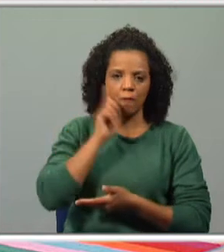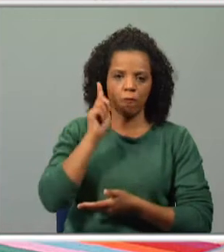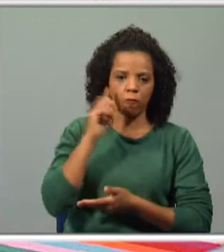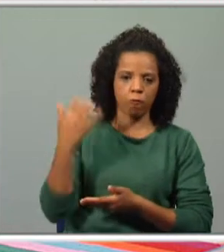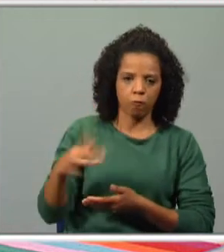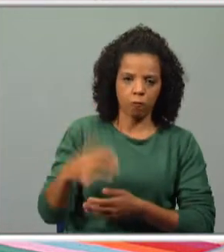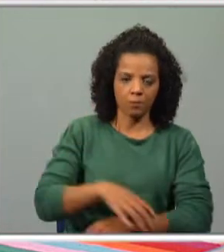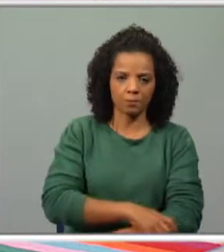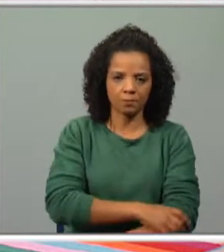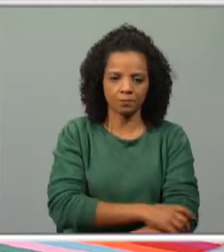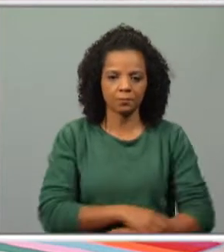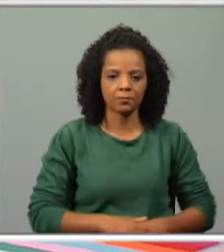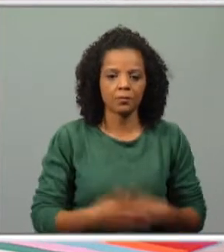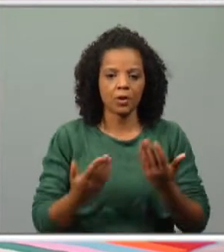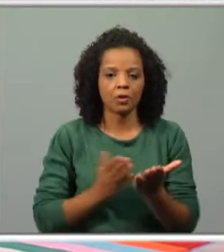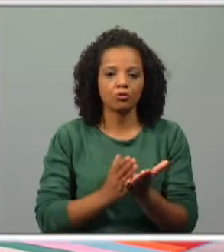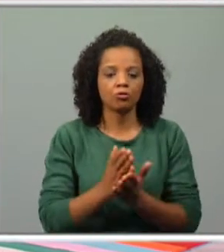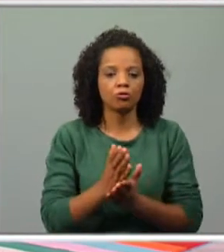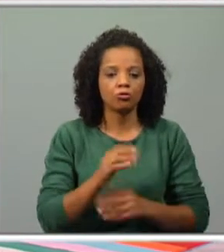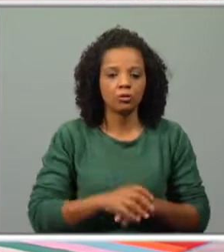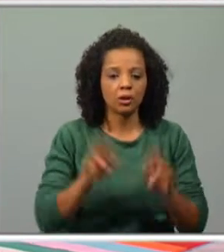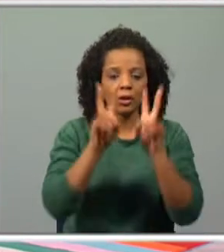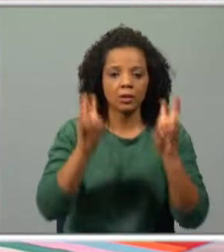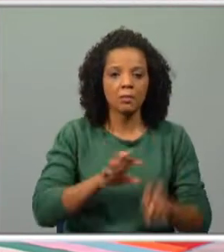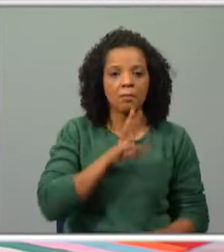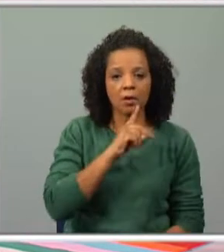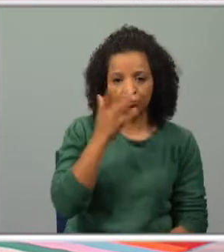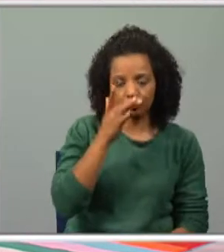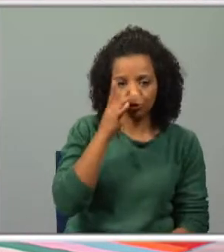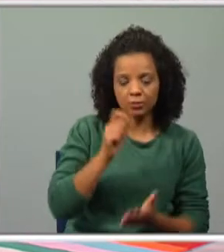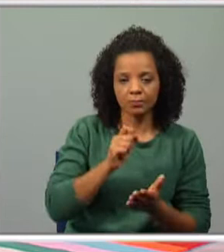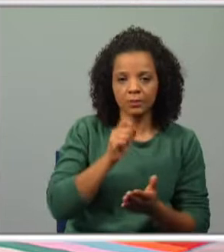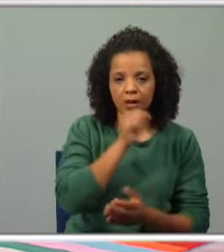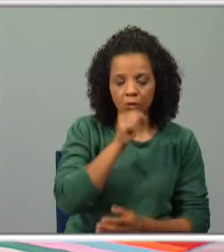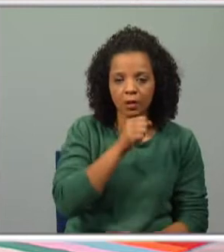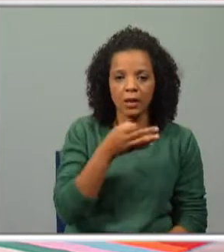vamos continuar agora com o tema mãe negra de pau de Carvalho e eu chamo da 現在讓我們繼續以母親為主題黑色配橡木，我叫 da